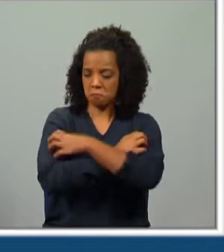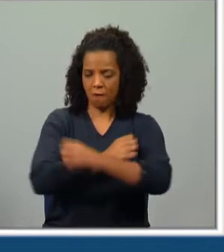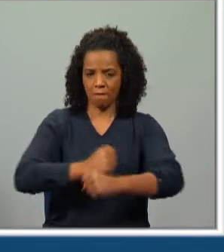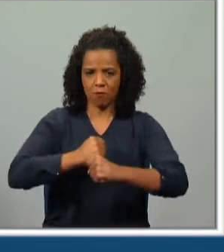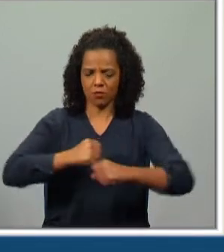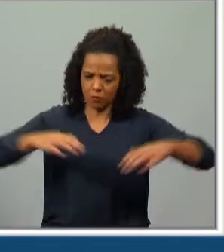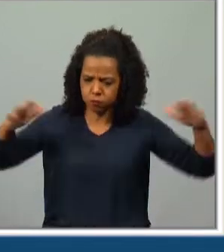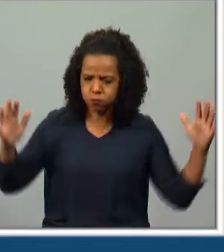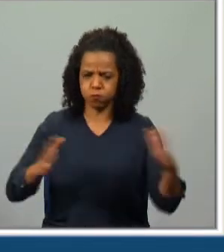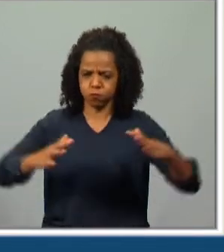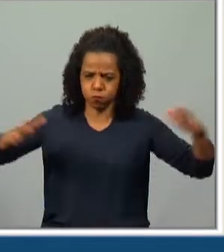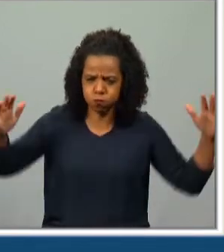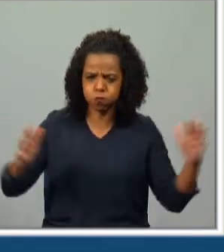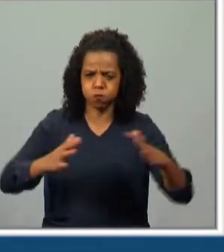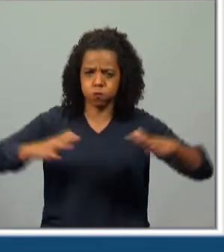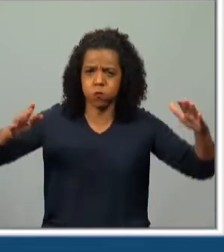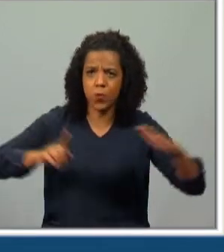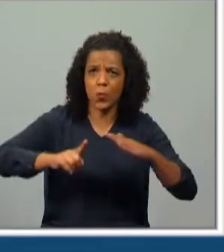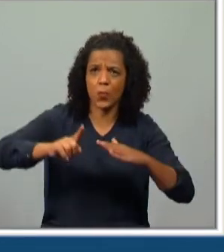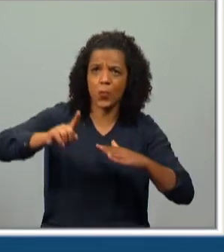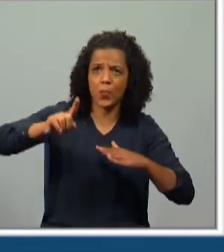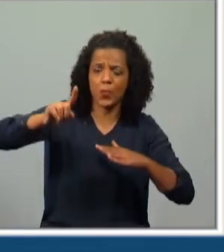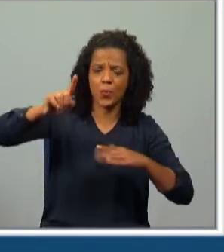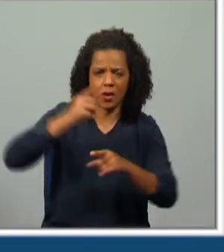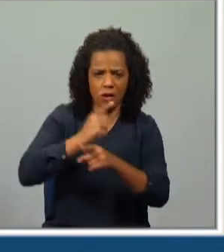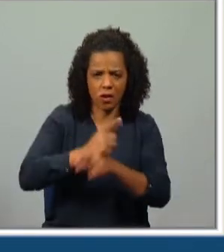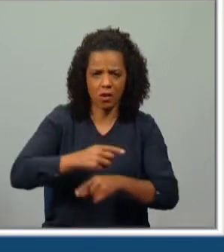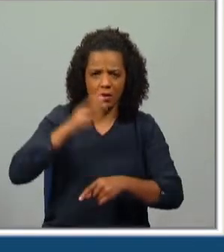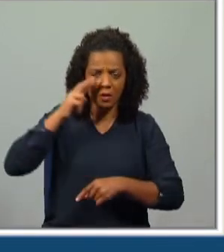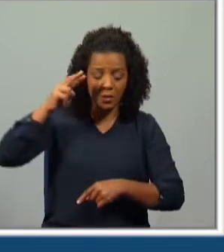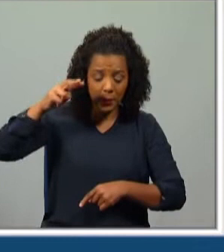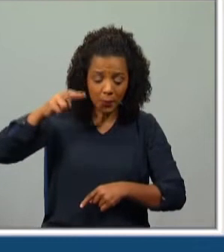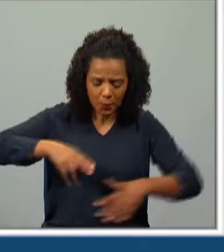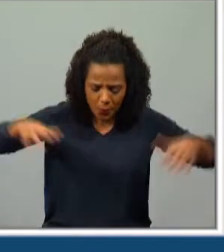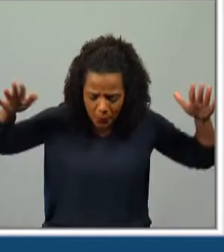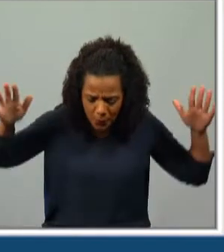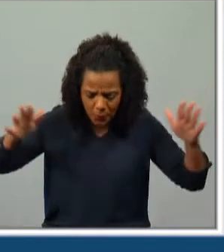ganhou a altura sem deixar de mover as asas olhou para baixo e viu a costa que 在不停地移動的情況下增加了高度翅膀低頭看到了那片海岸